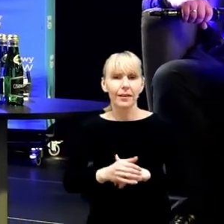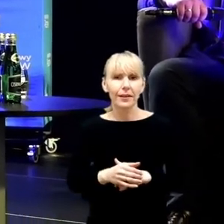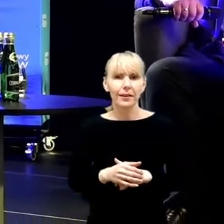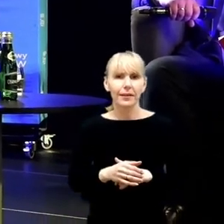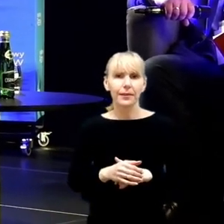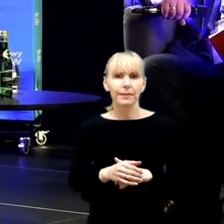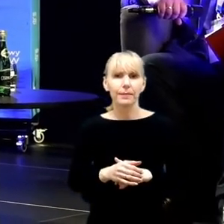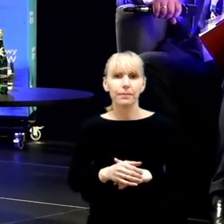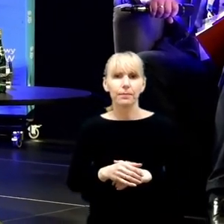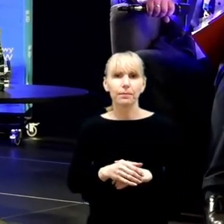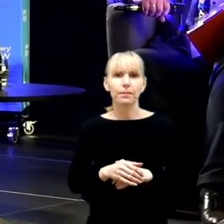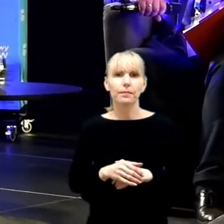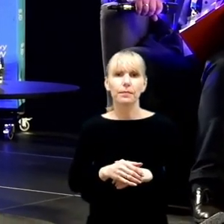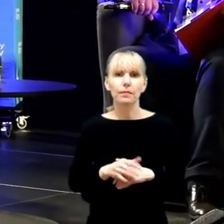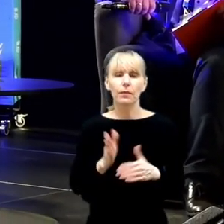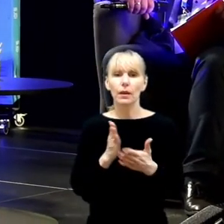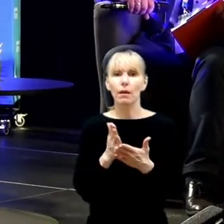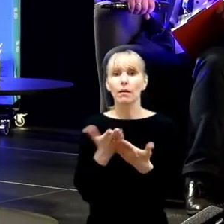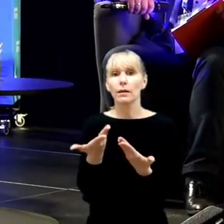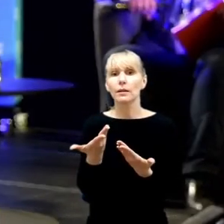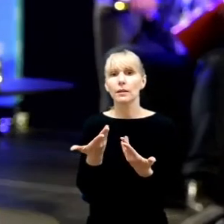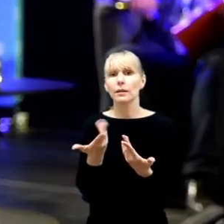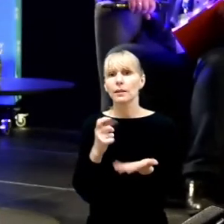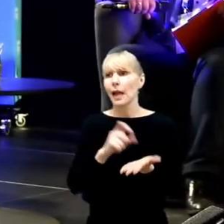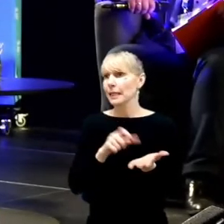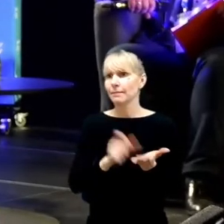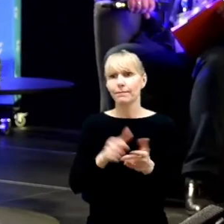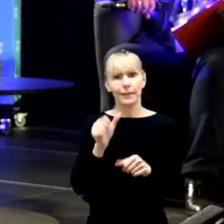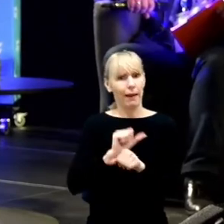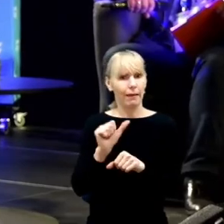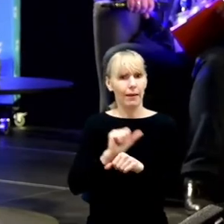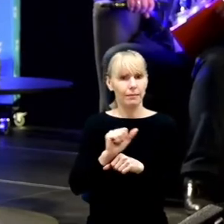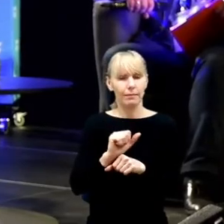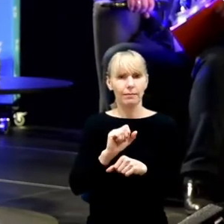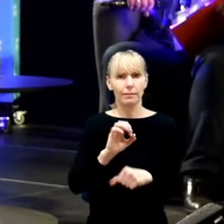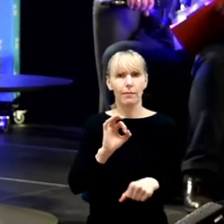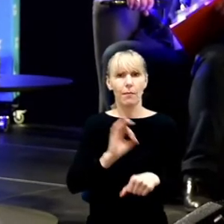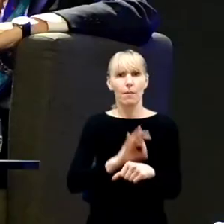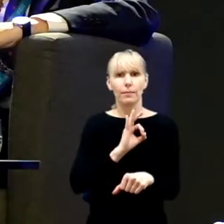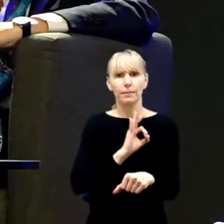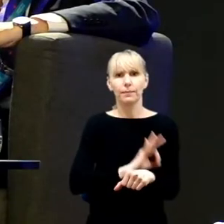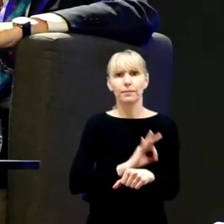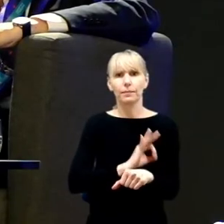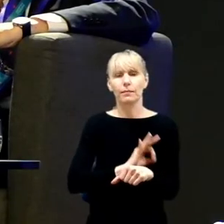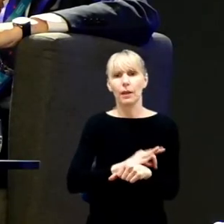typu 11 metrów kwadratowych. Natomiast musimy się trochę poduczyć od biznesu.